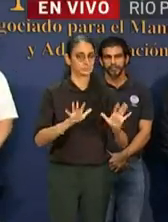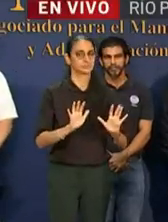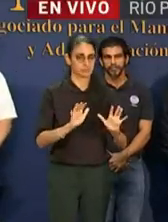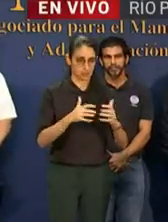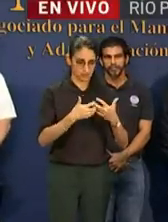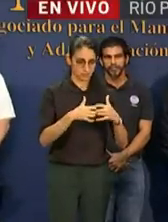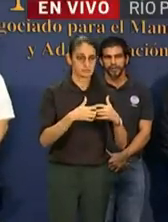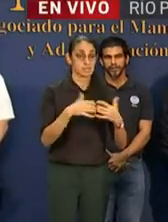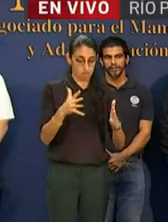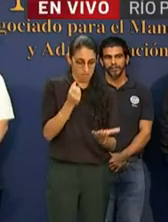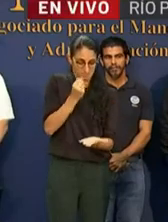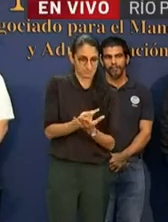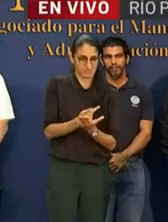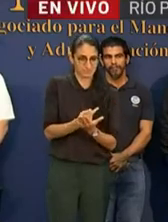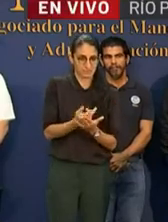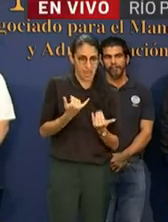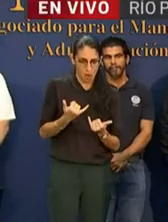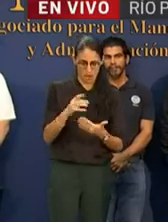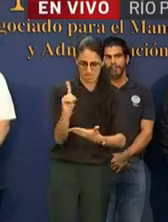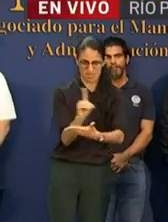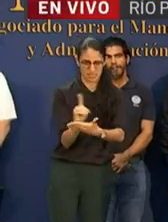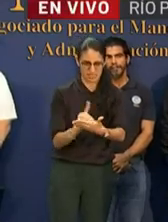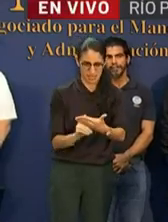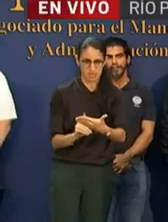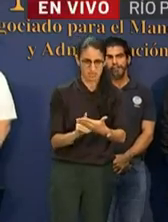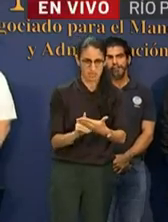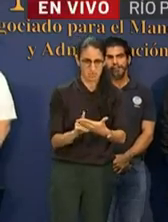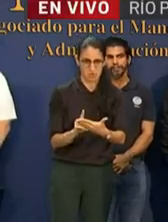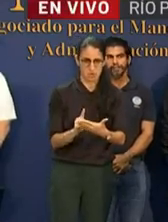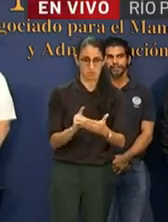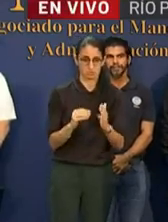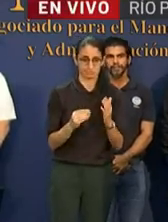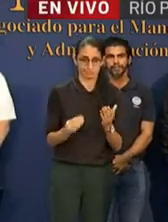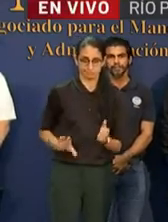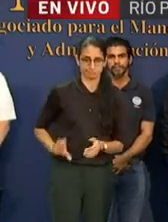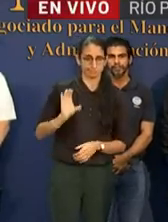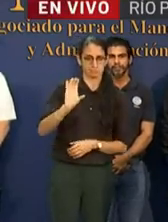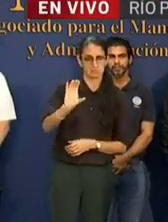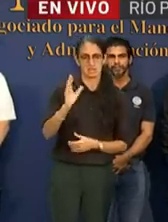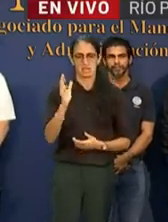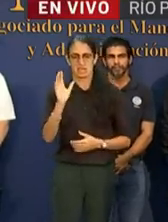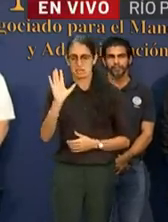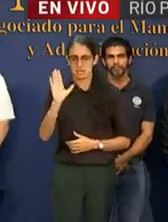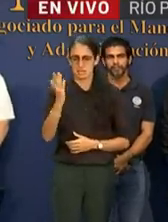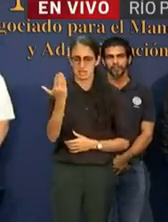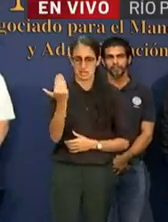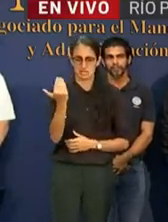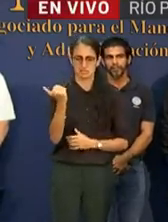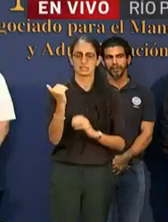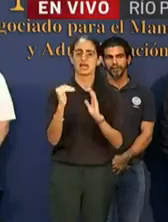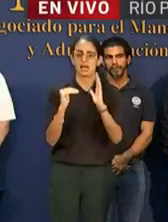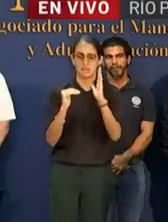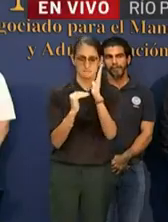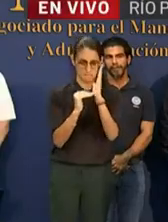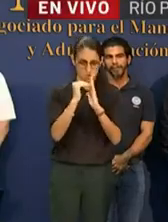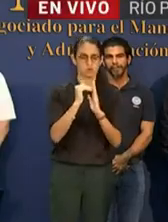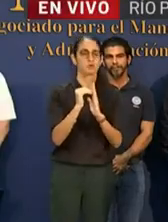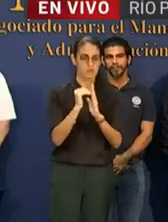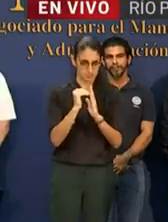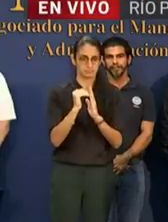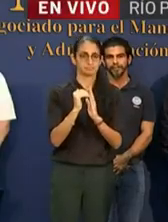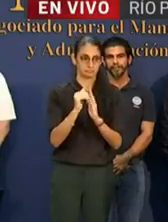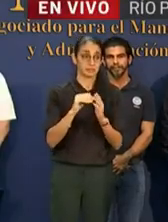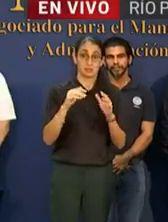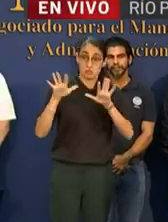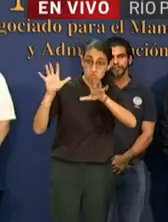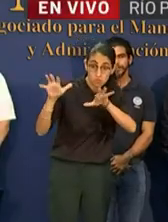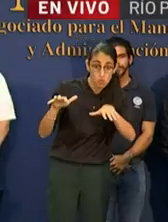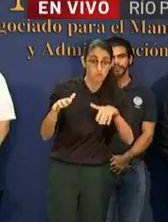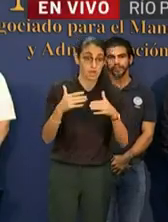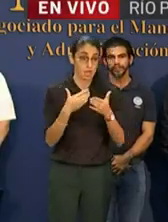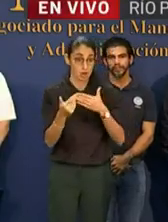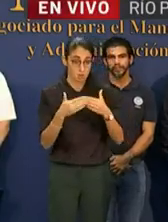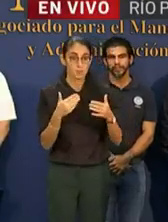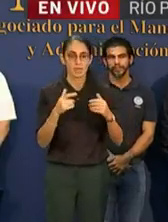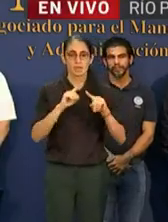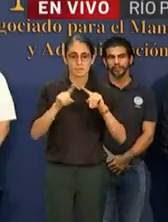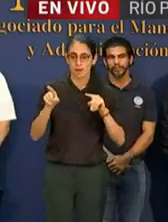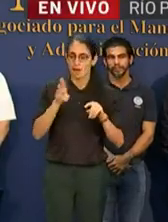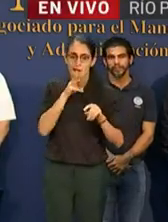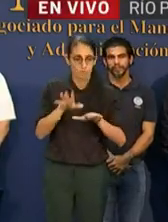APROBÓ, LA PLATA NUNCA TUVO